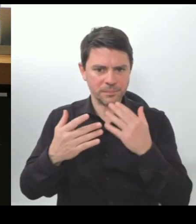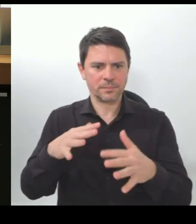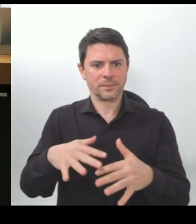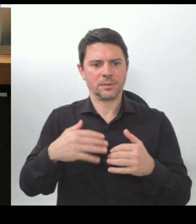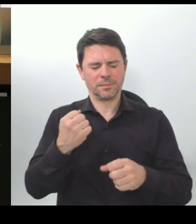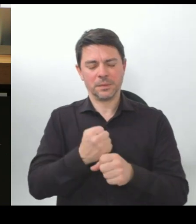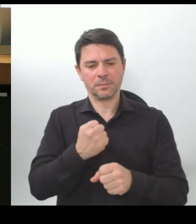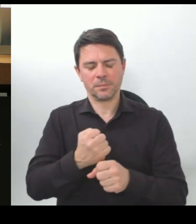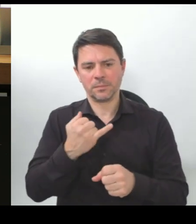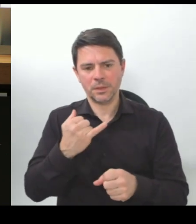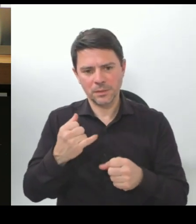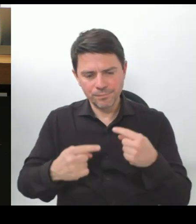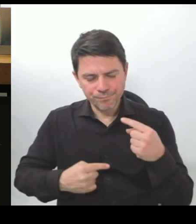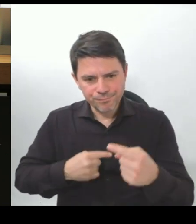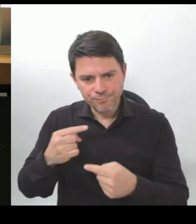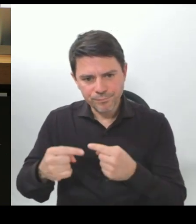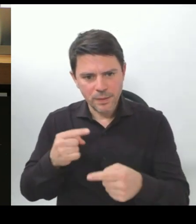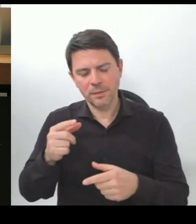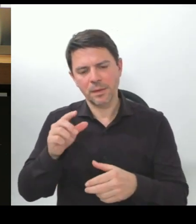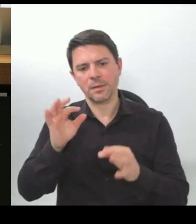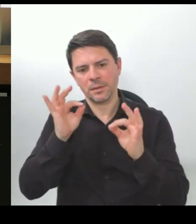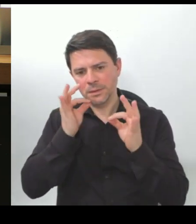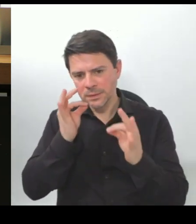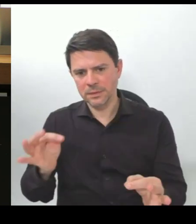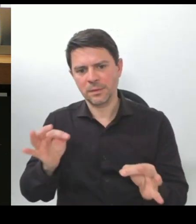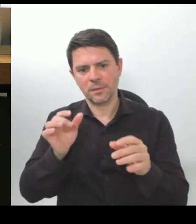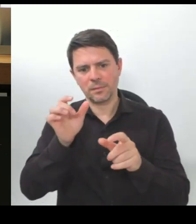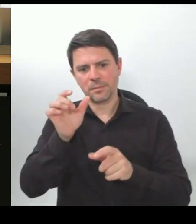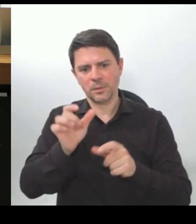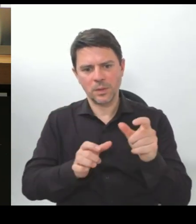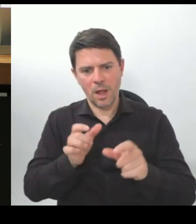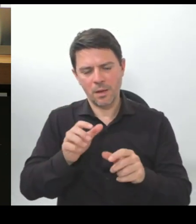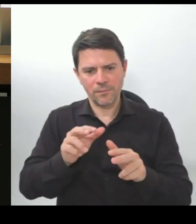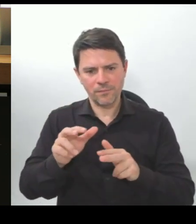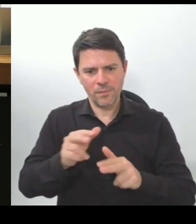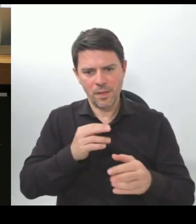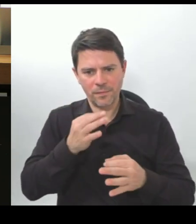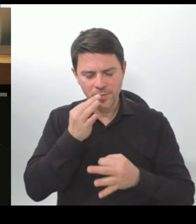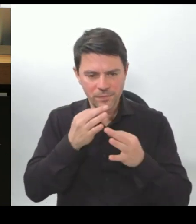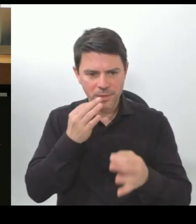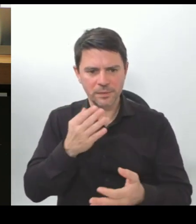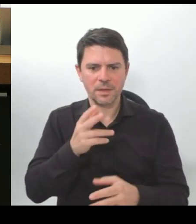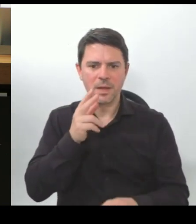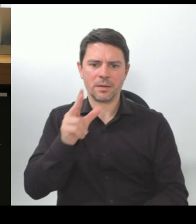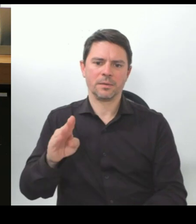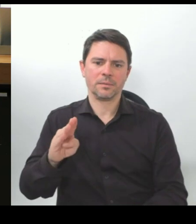besprechen, Herr Bussek, Sie waren bei den Haushaltsdebatten nicht einmal . Sie haben nicht einmal